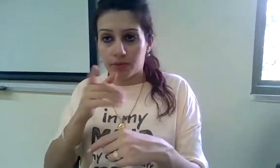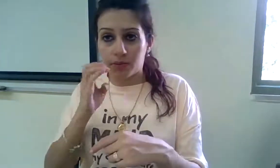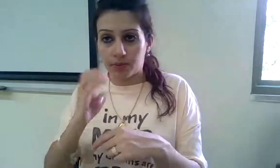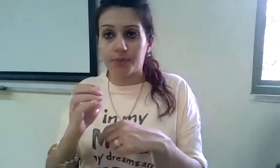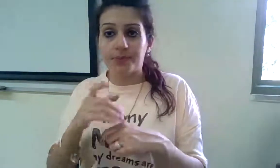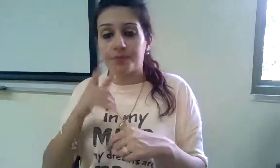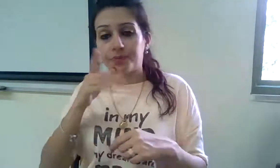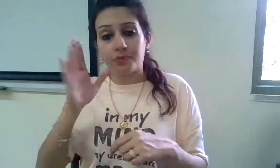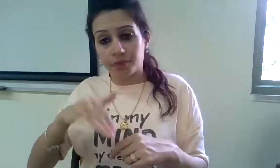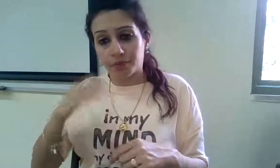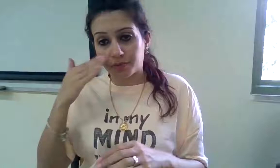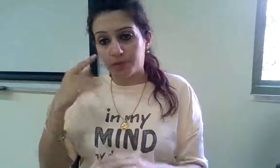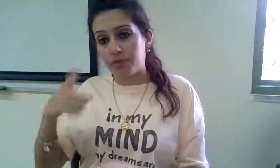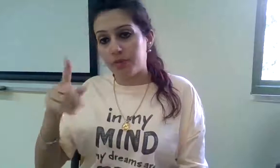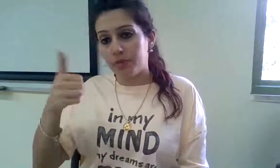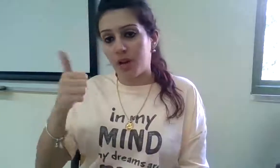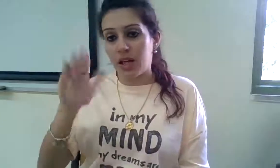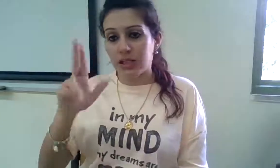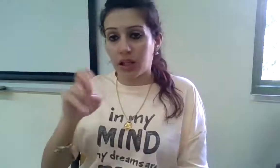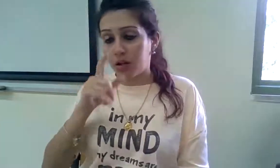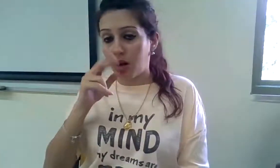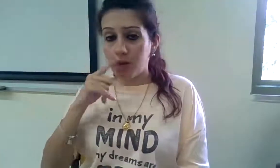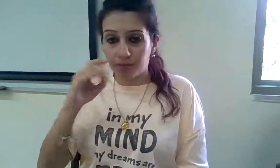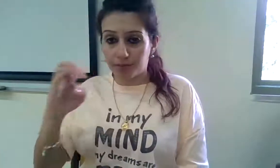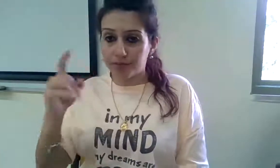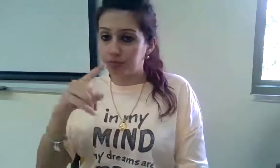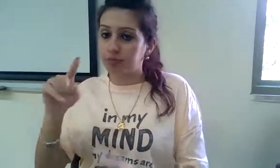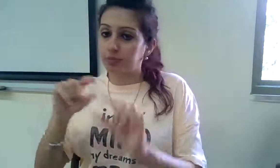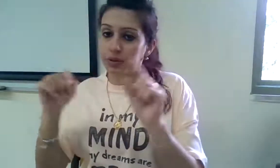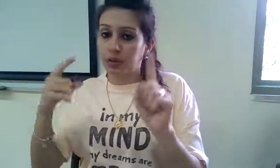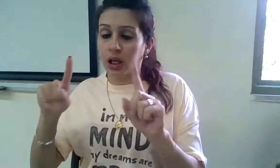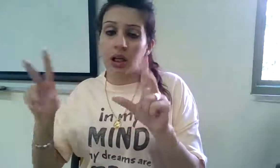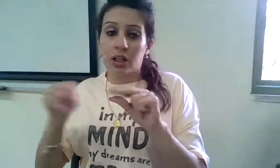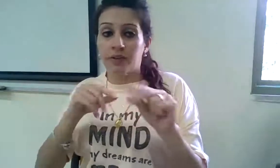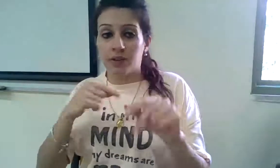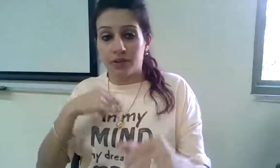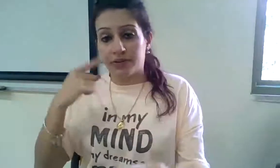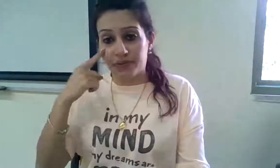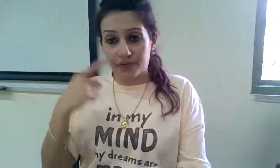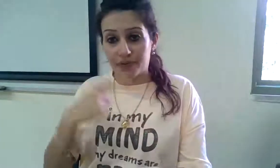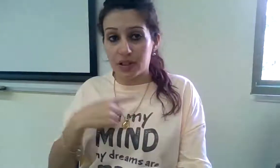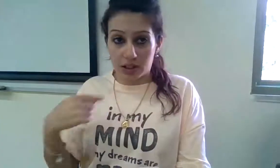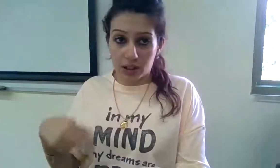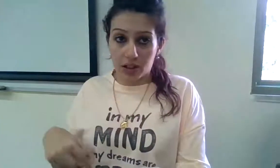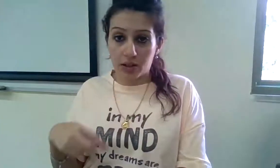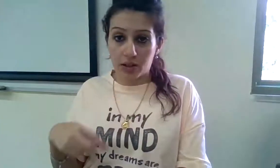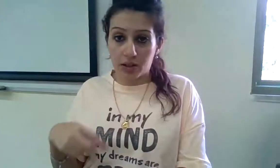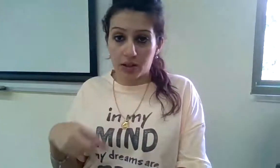وكما ذكرت في عرض التقديمي